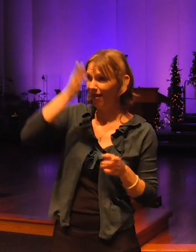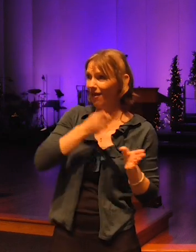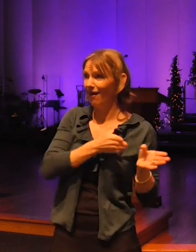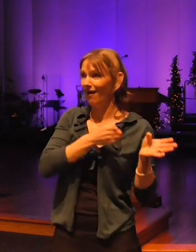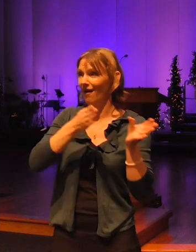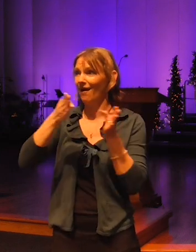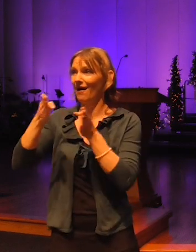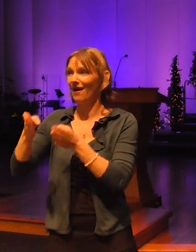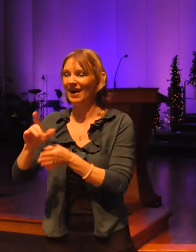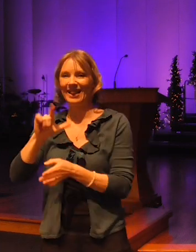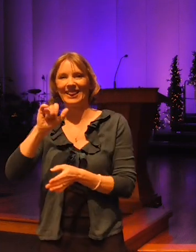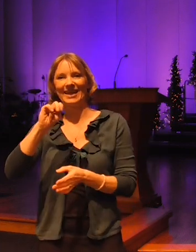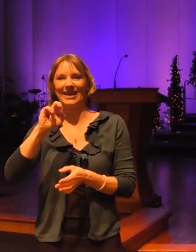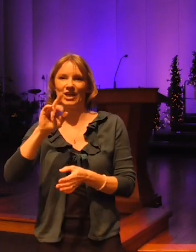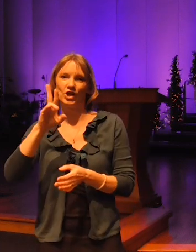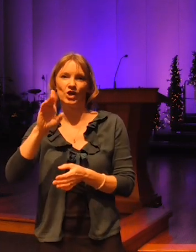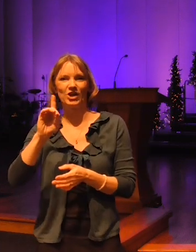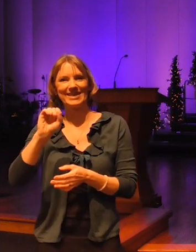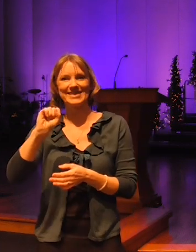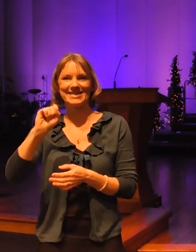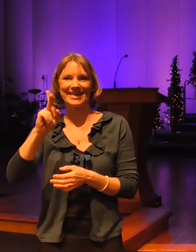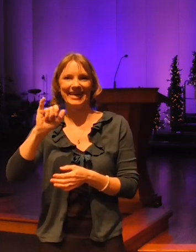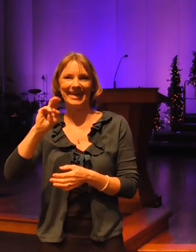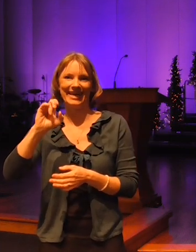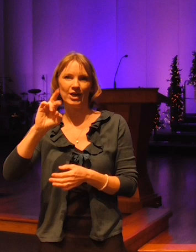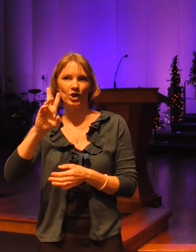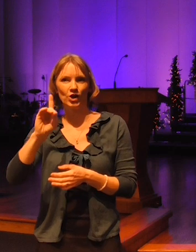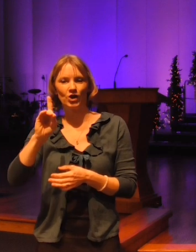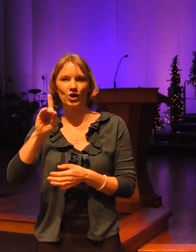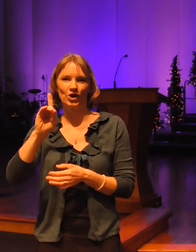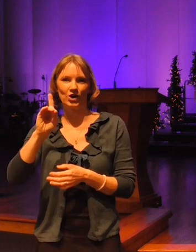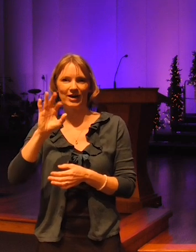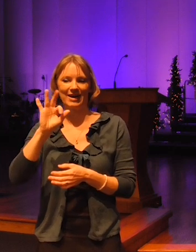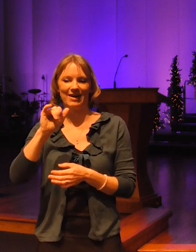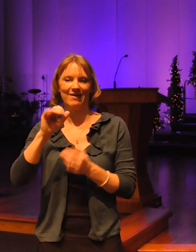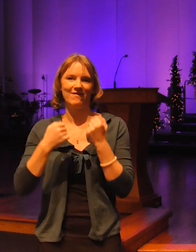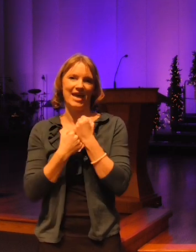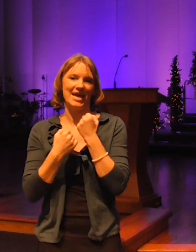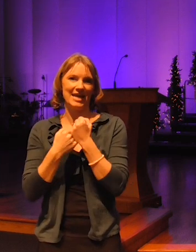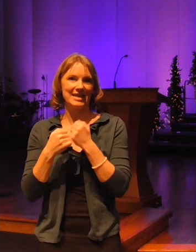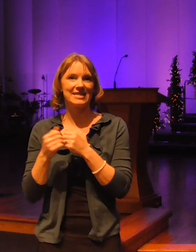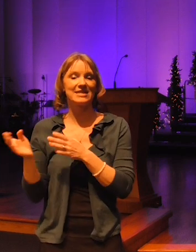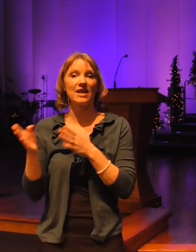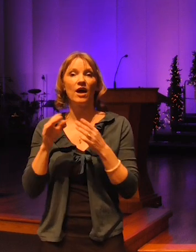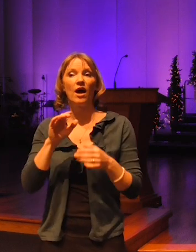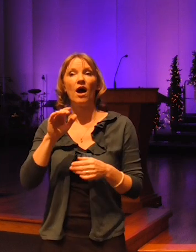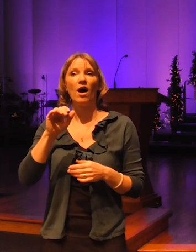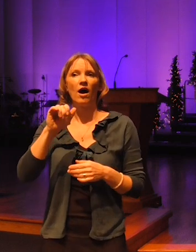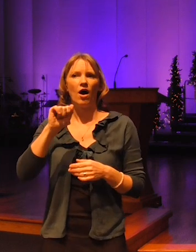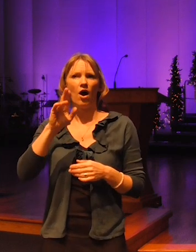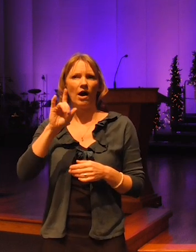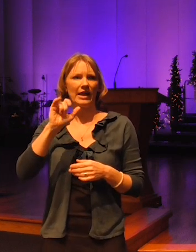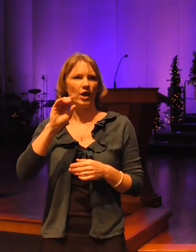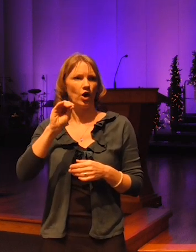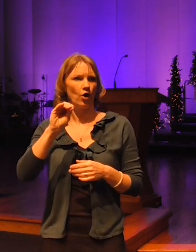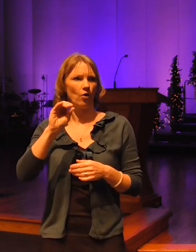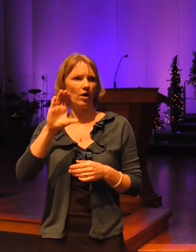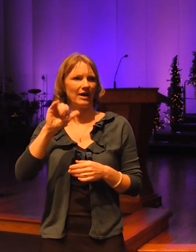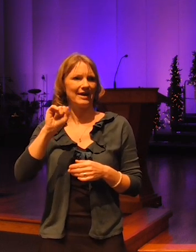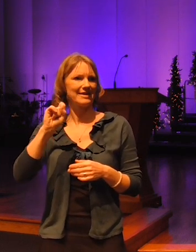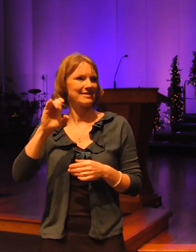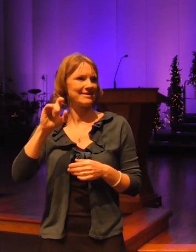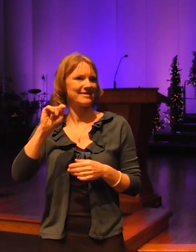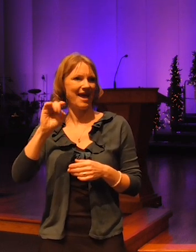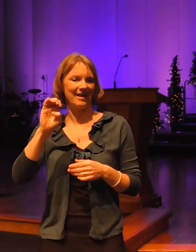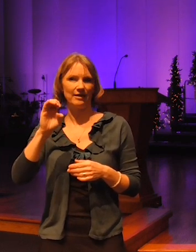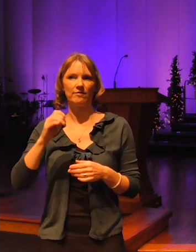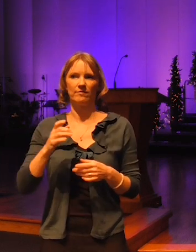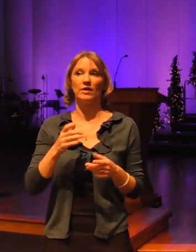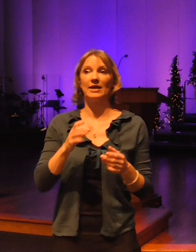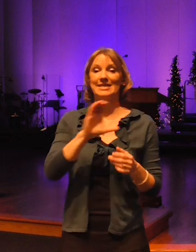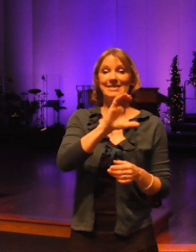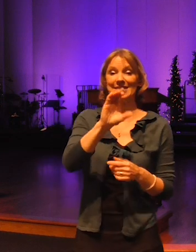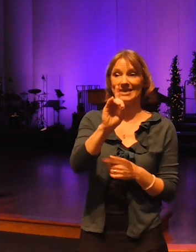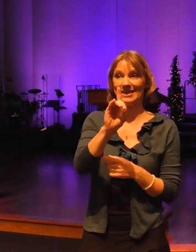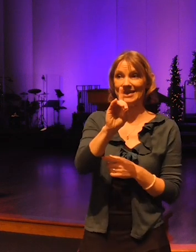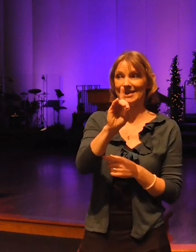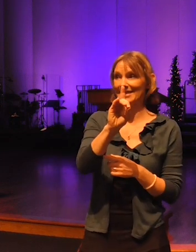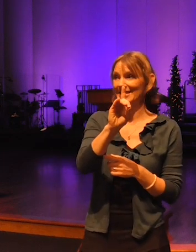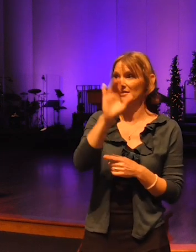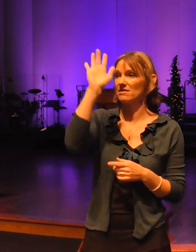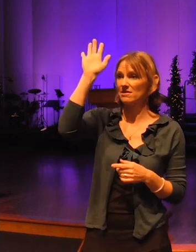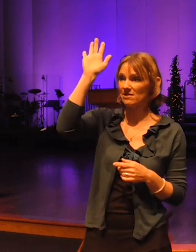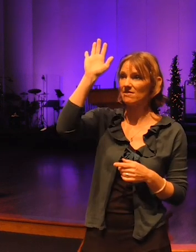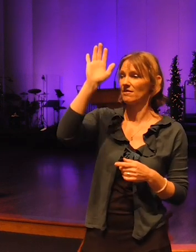, uh, uh, casetes de audio, ese soy yo, en su mayoría compacto, ¿cuántas personas tenían un Walkman?